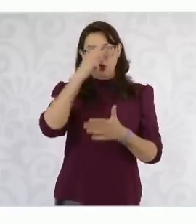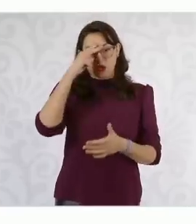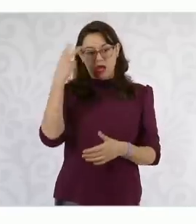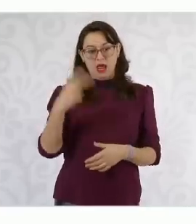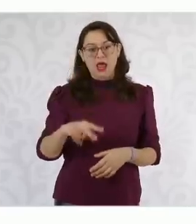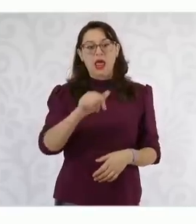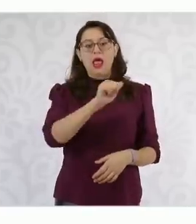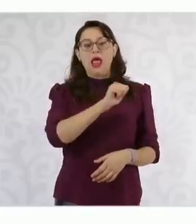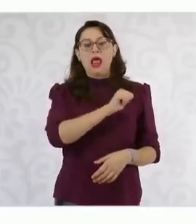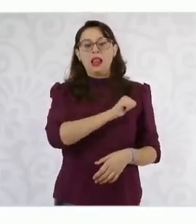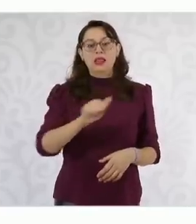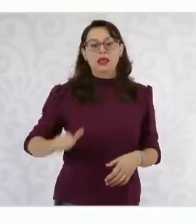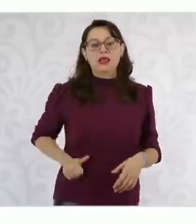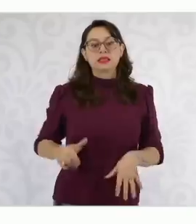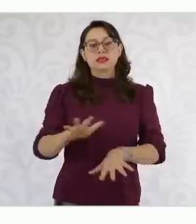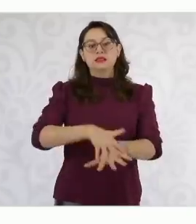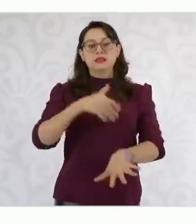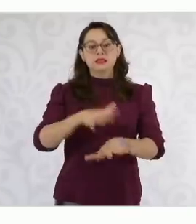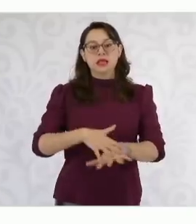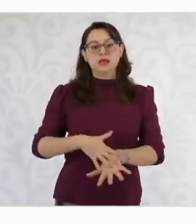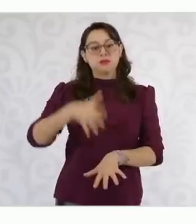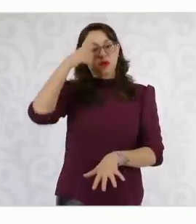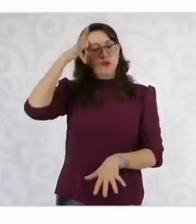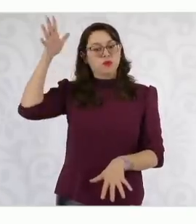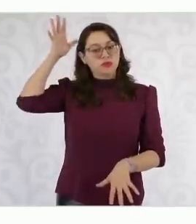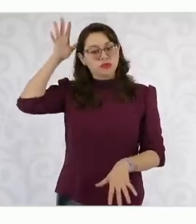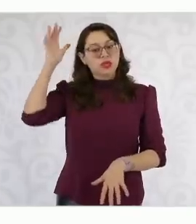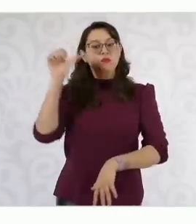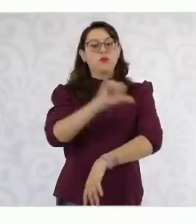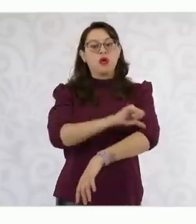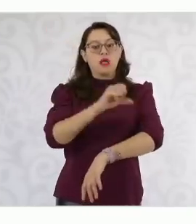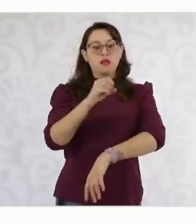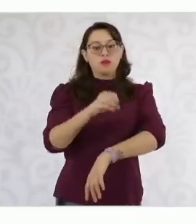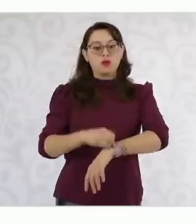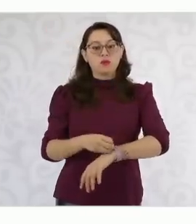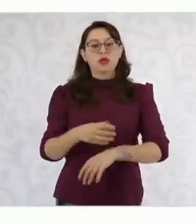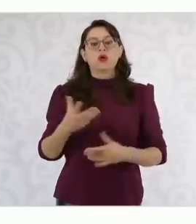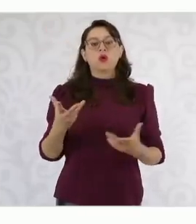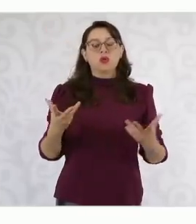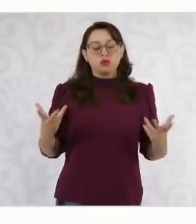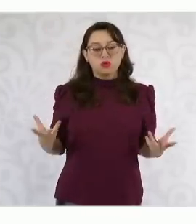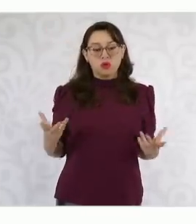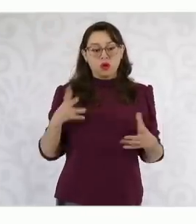cuautemoc y Álvaro Obregón se detuvo a Fernando Emanuel n Santos y José N a quienes se les